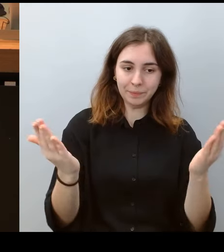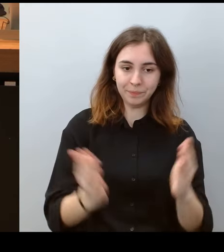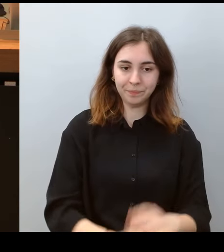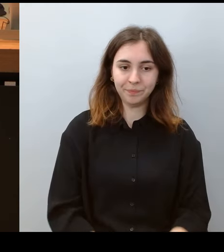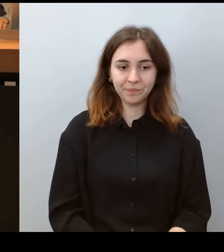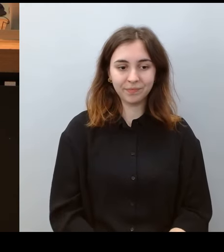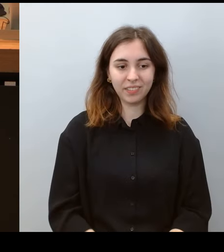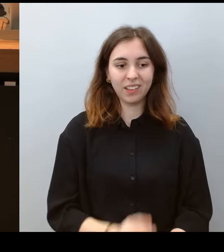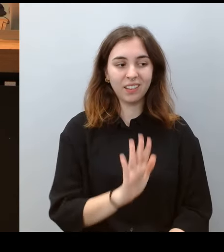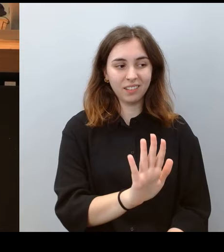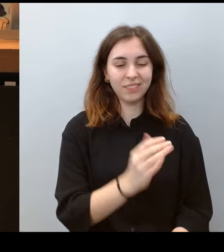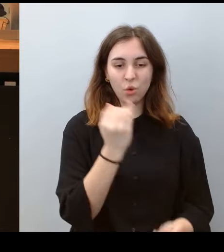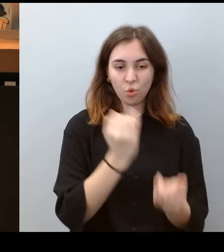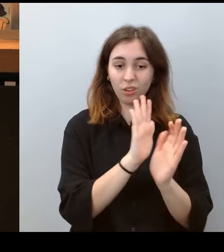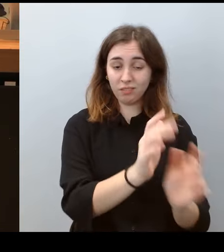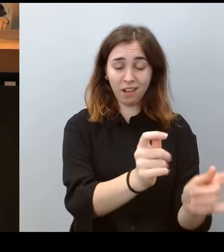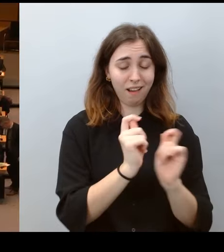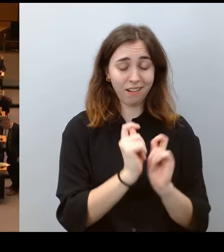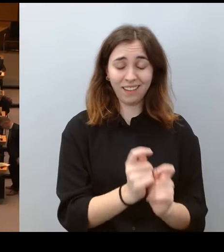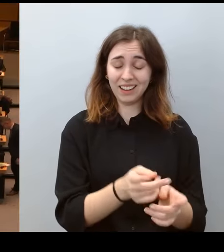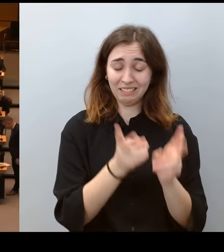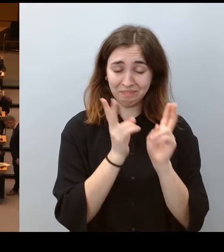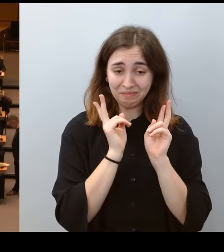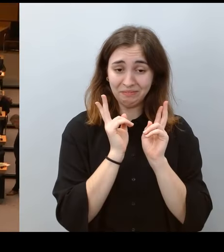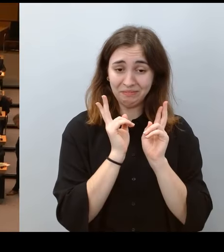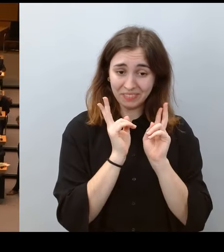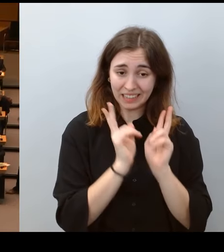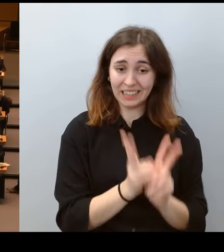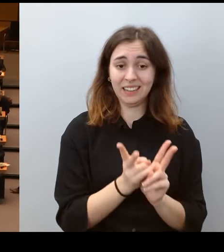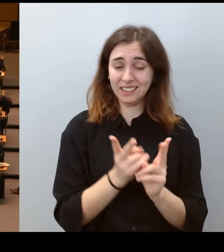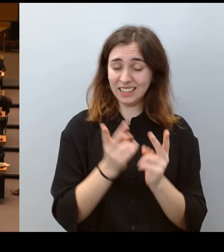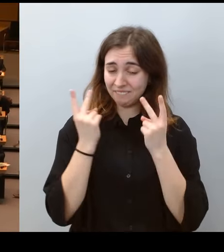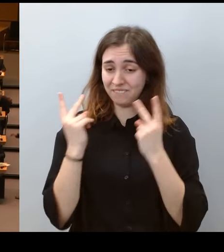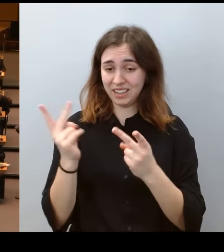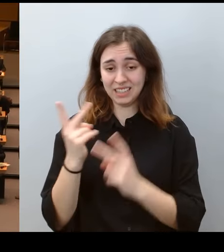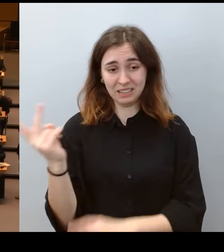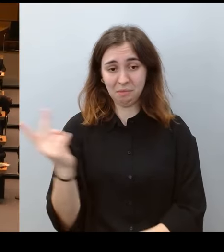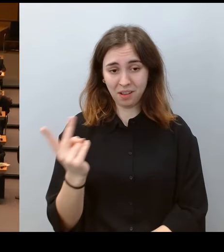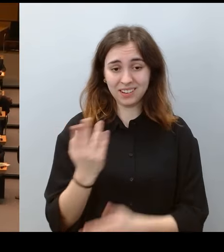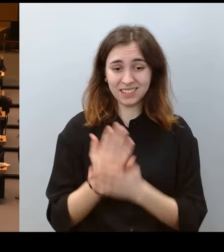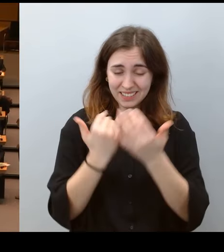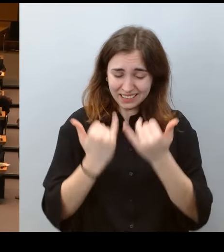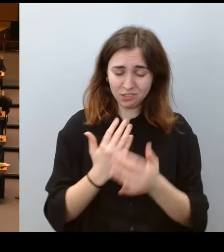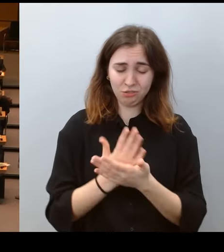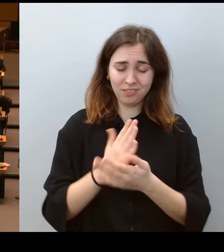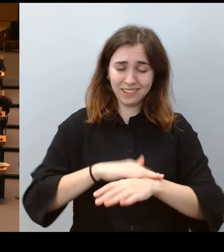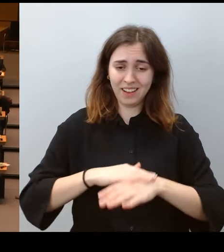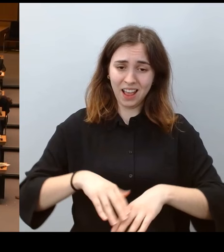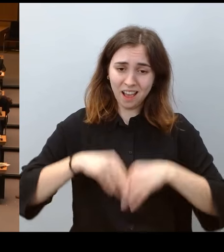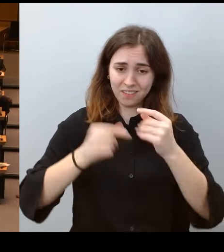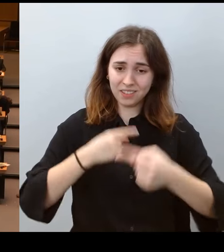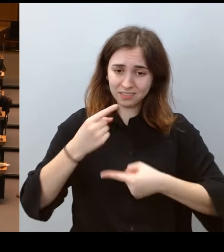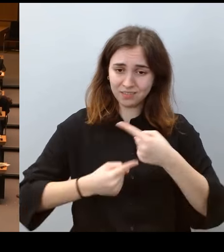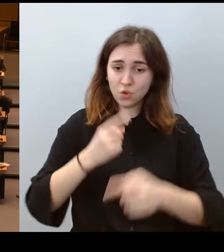Und es ist Zeit, dass wir darüber diskutieren, dass es nicht um Obdachlose, nur um Obdachlose insgesamt